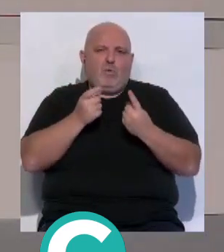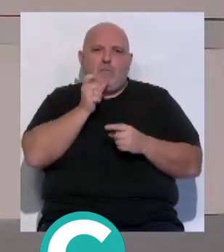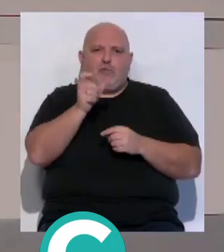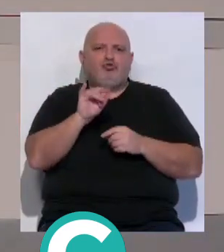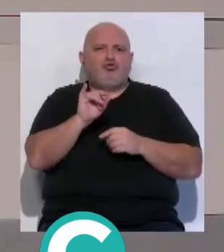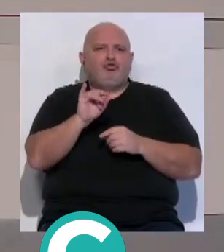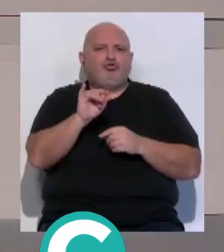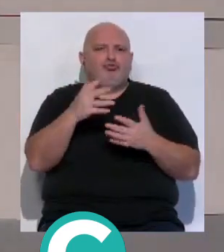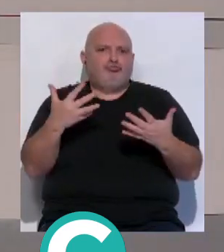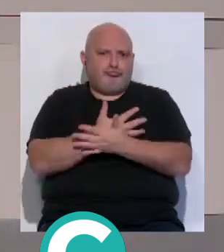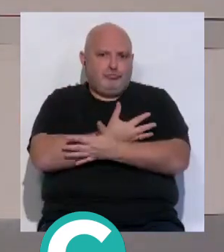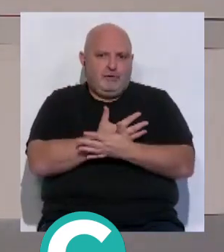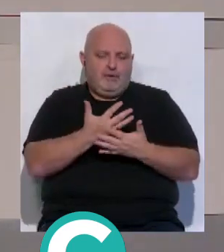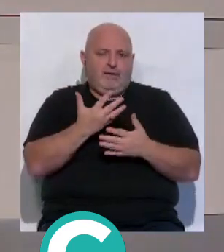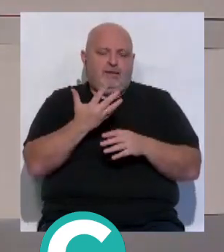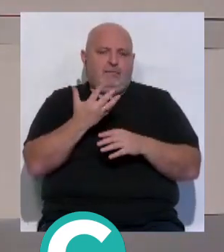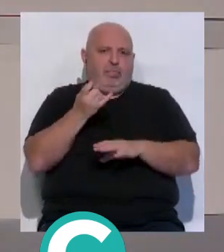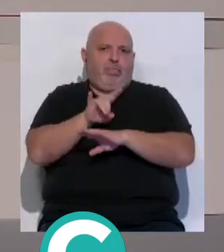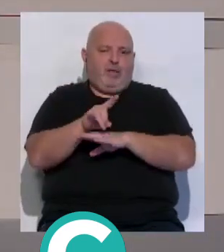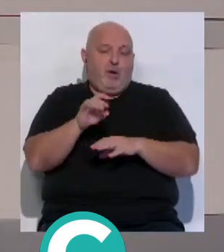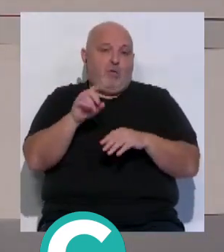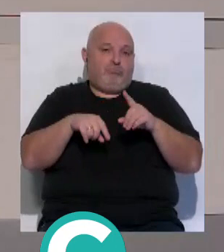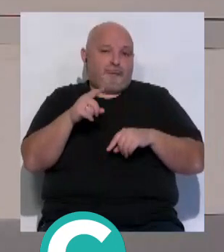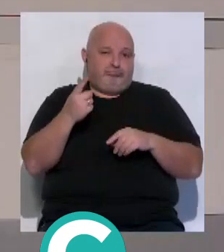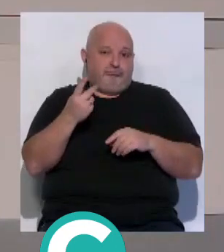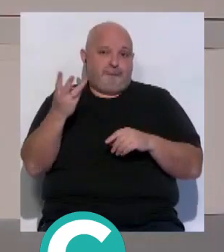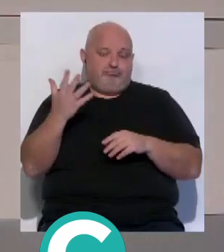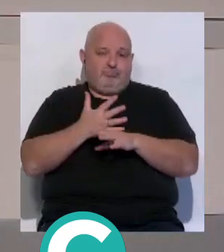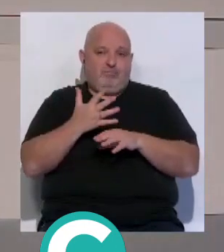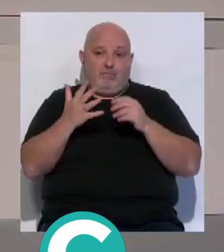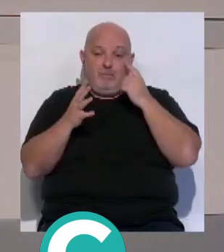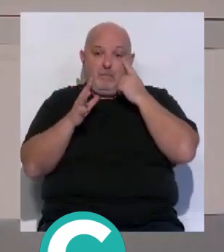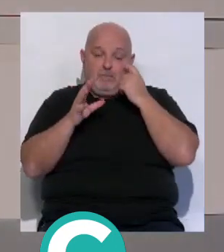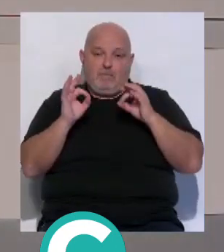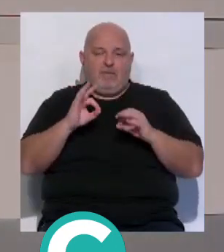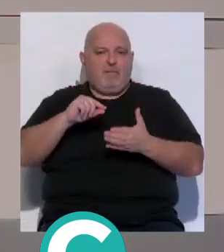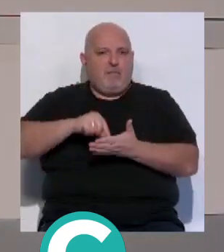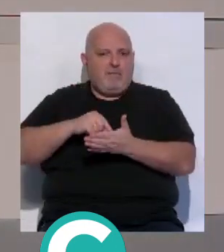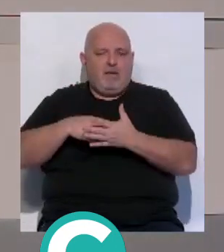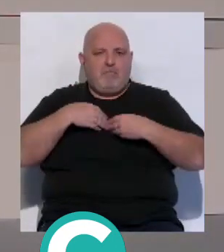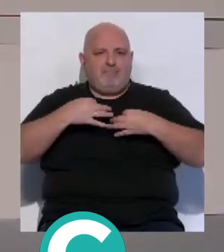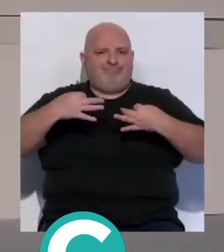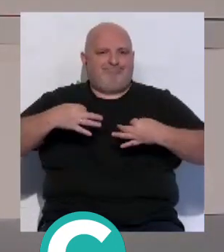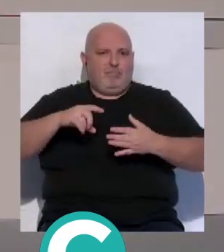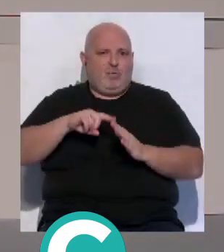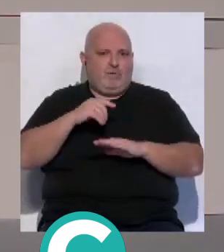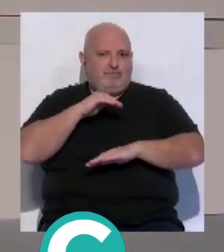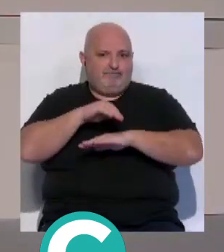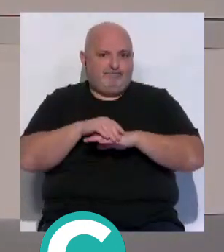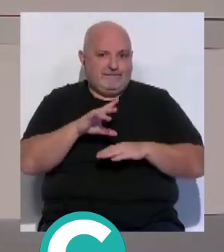que todo tiene que ser regulado firmado y tiene que estar todo perfectamente llevado a cabo por